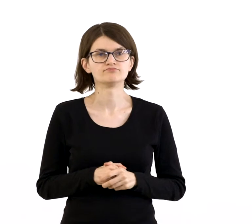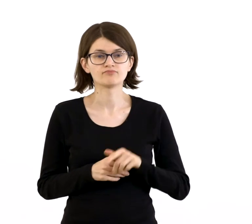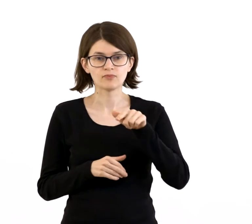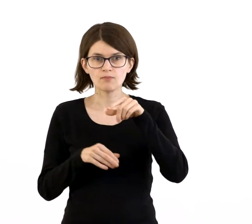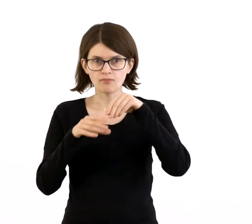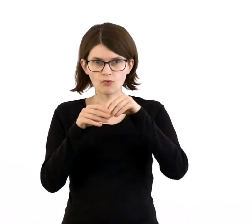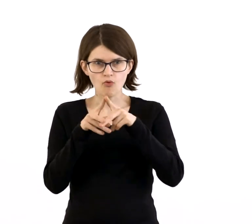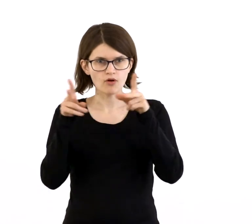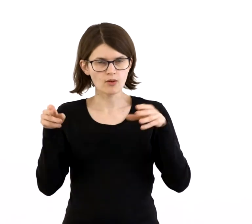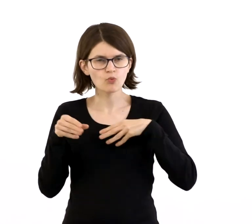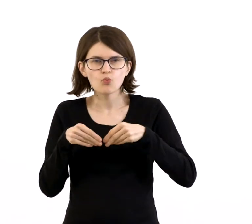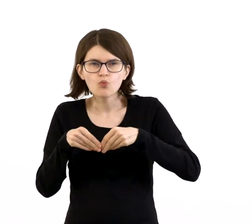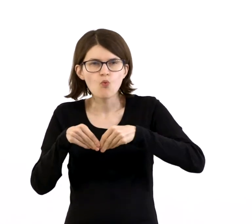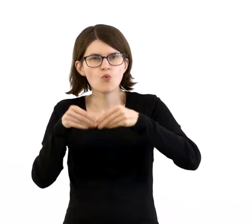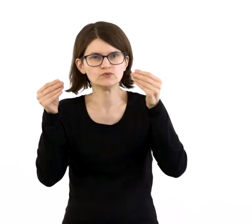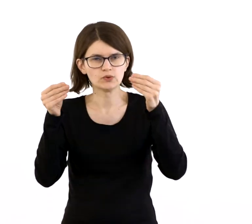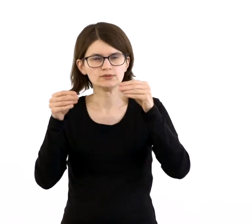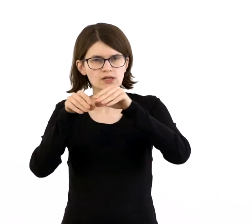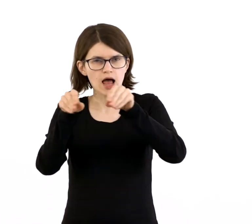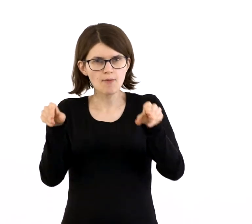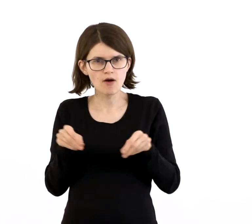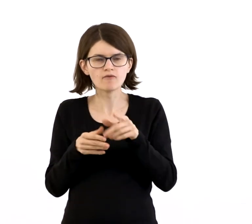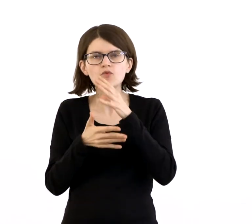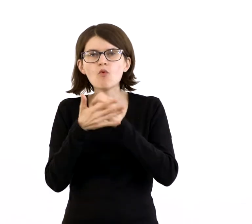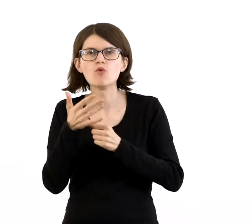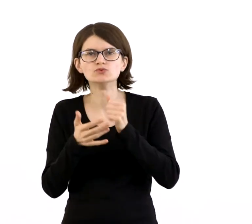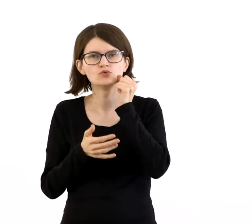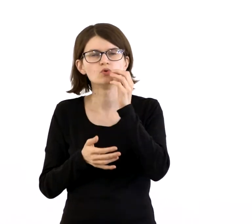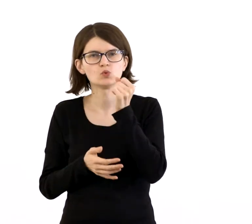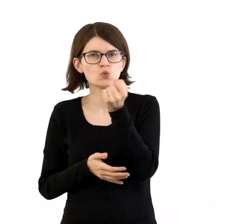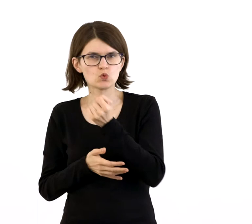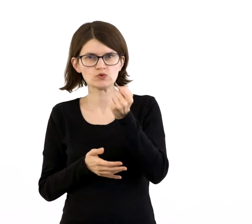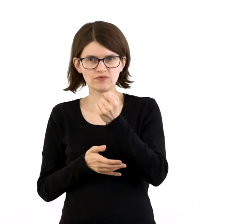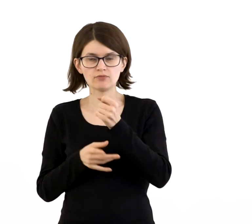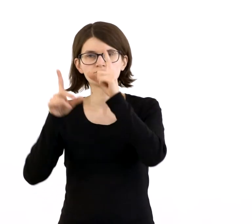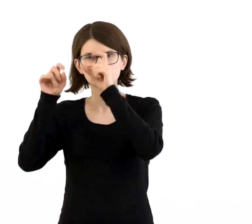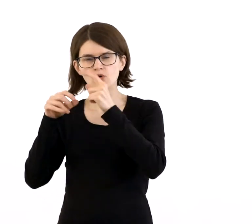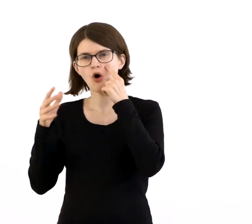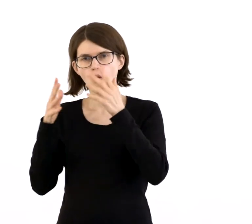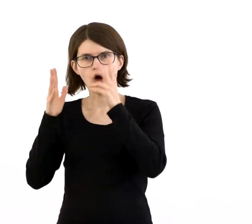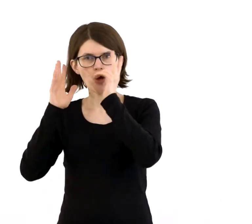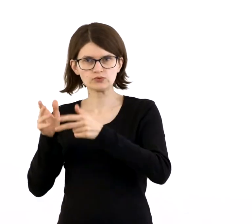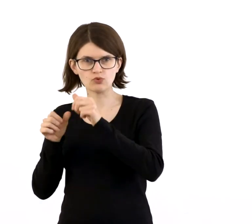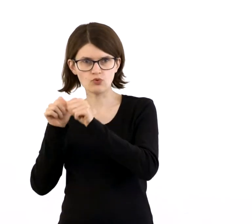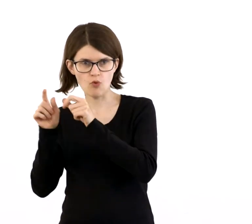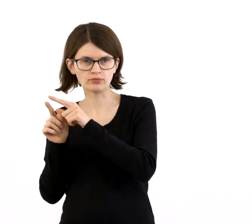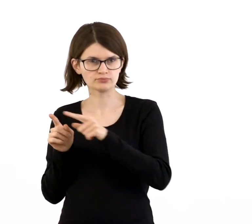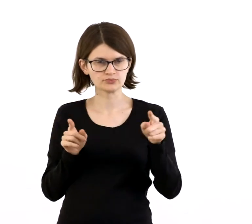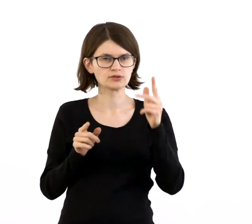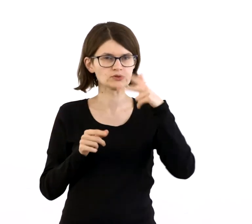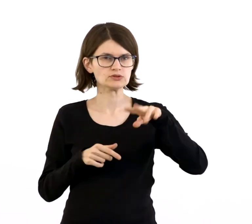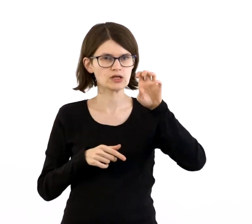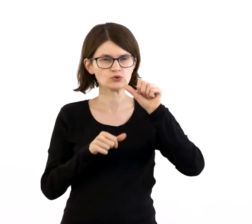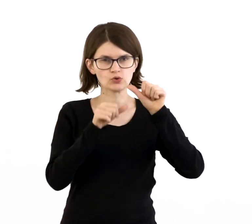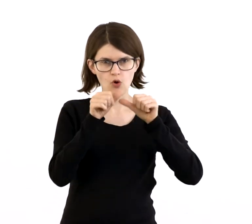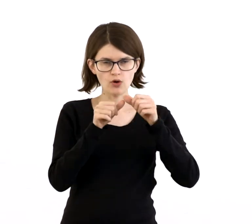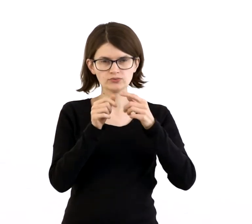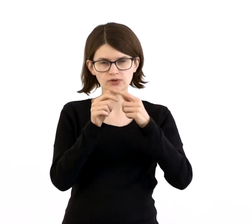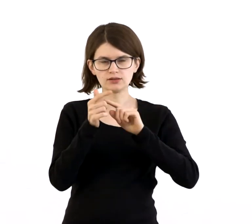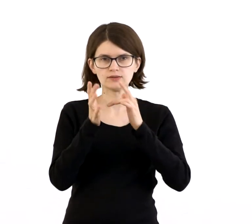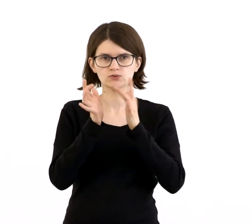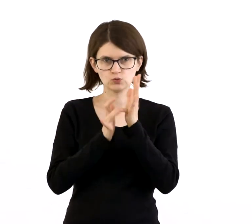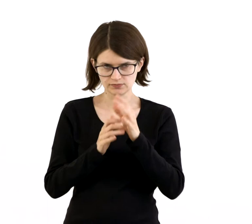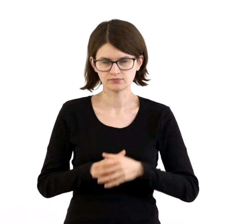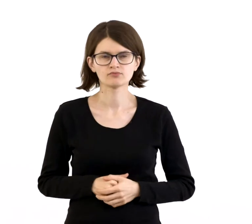i ceramiki użytkowej (od ok. 8000 r. p.n.e. do 3400 r. p.n.e.)